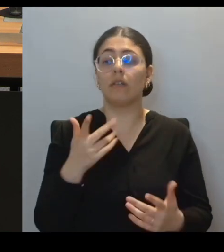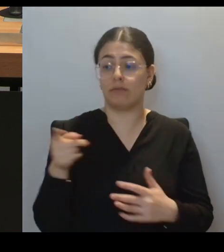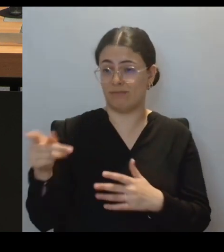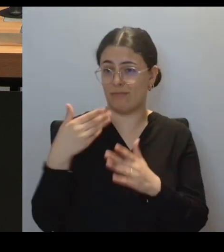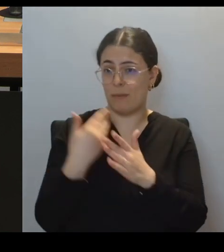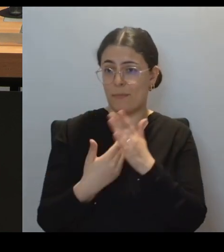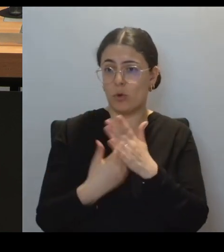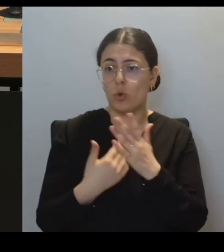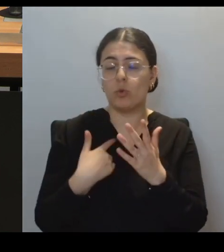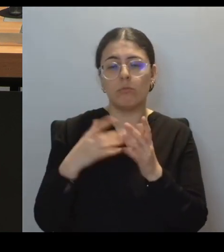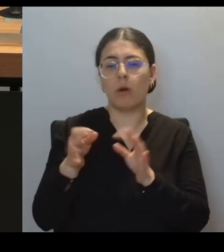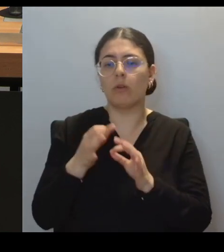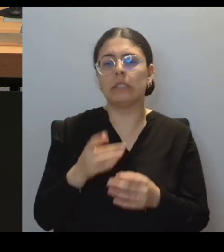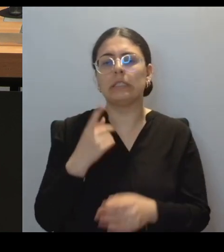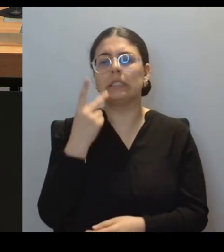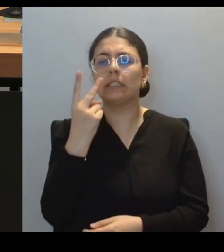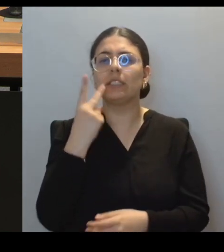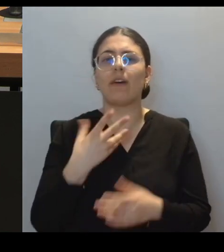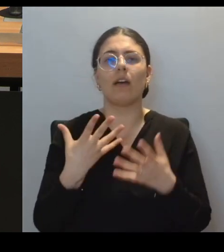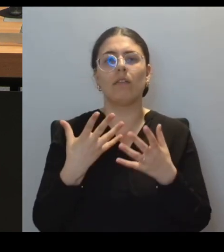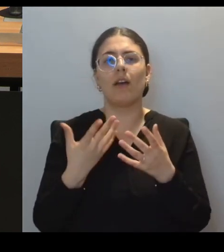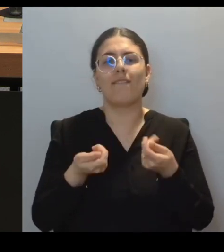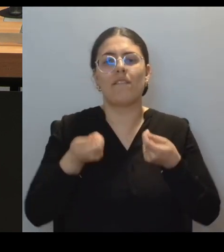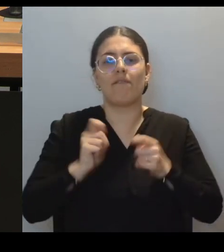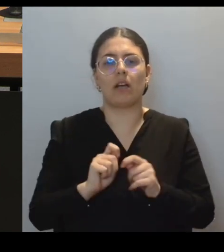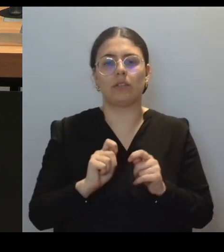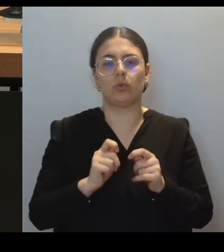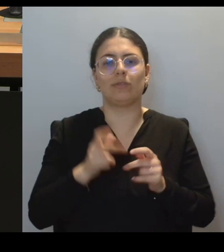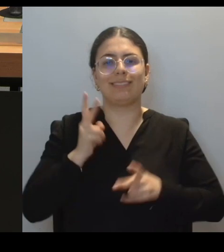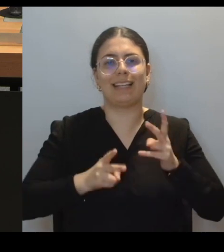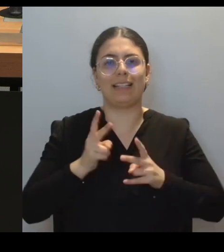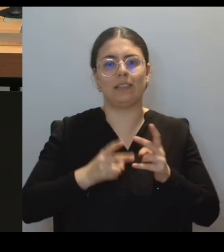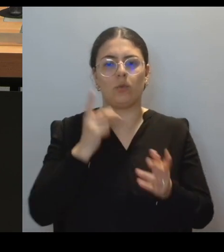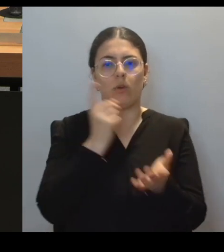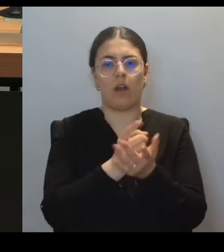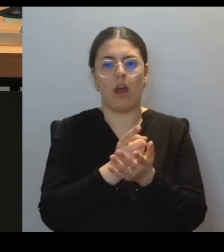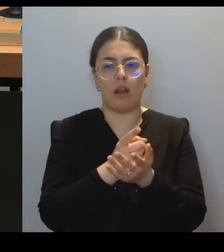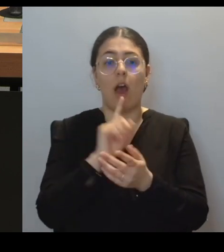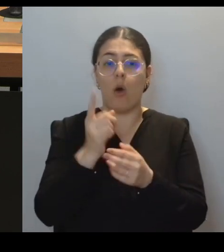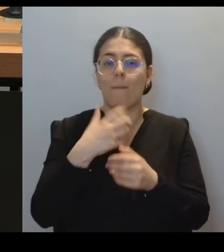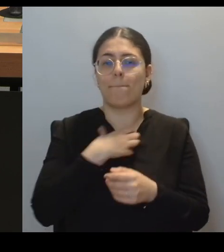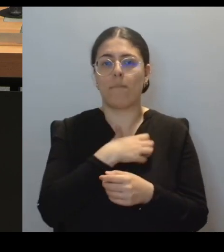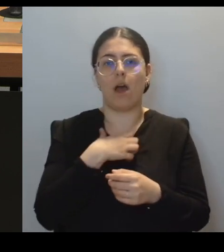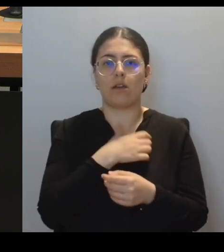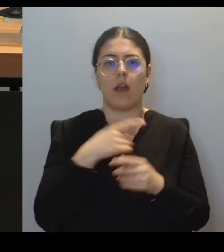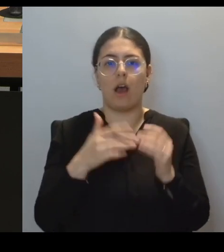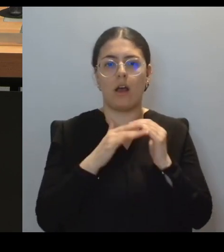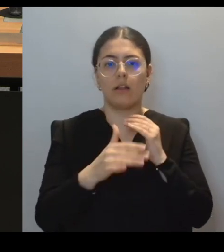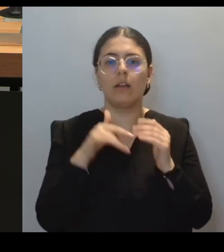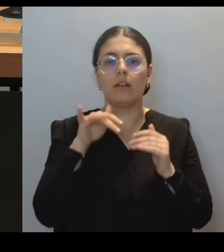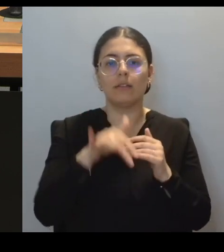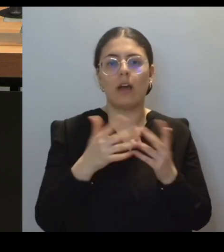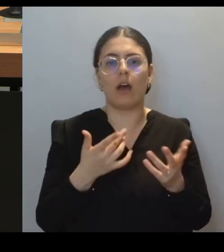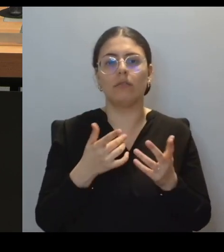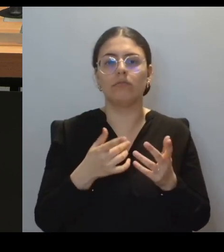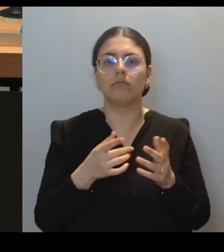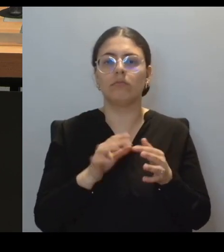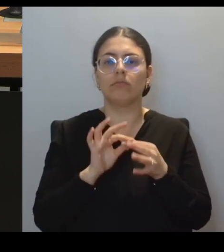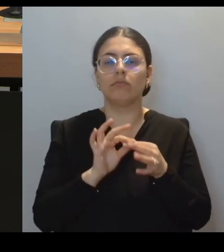Bundesländer, unter anderem in Bayern, die ganz klar die Rechtmäßigkeit der Schleierfahndung höchstrichterlich abgeurteilt haben. Also sollten Sie dieses Argument auf Ihrem Zettel haben, Herr